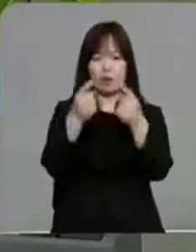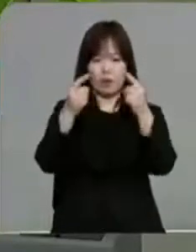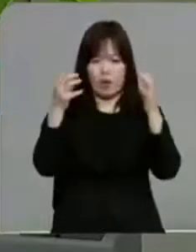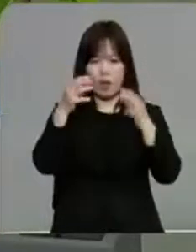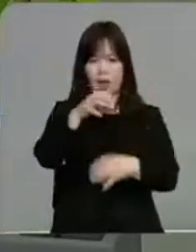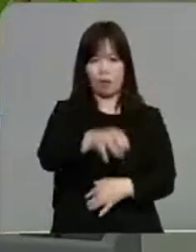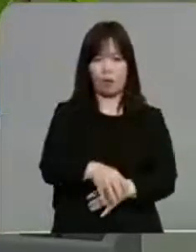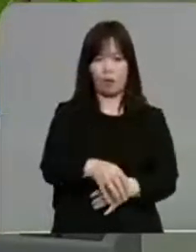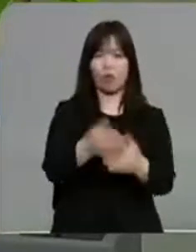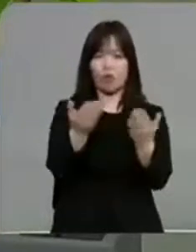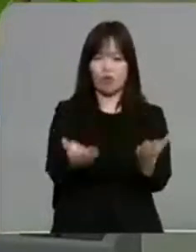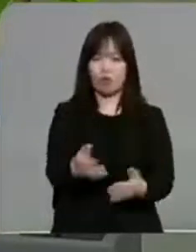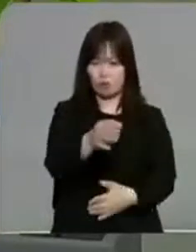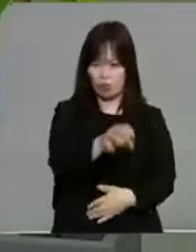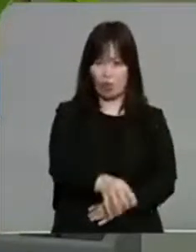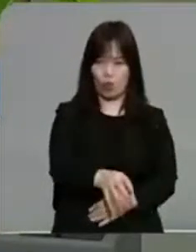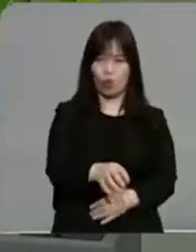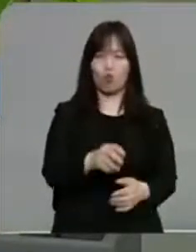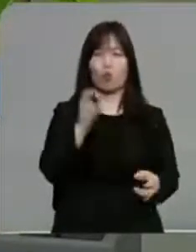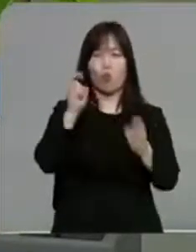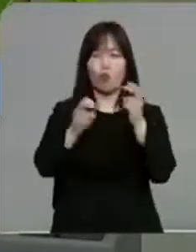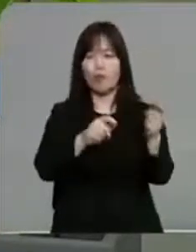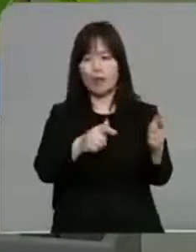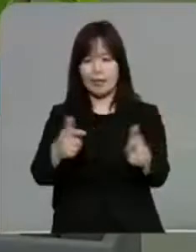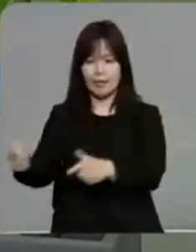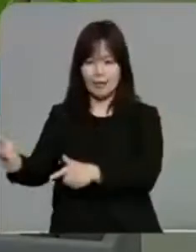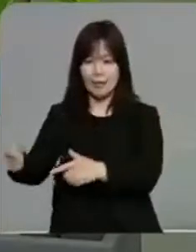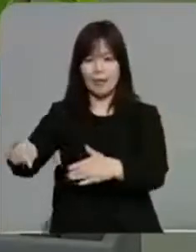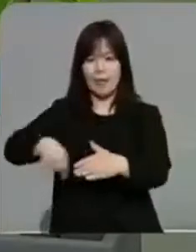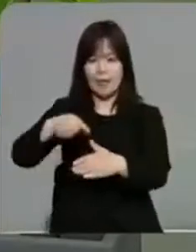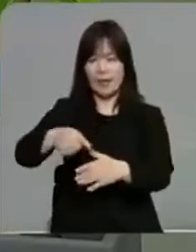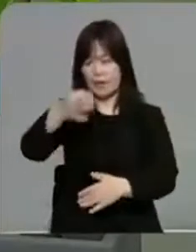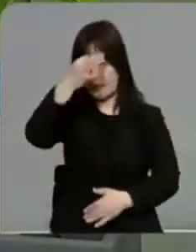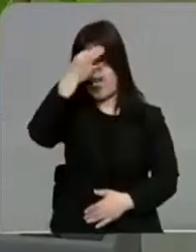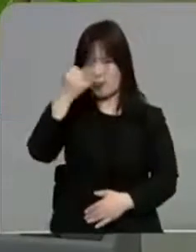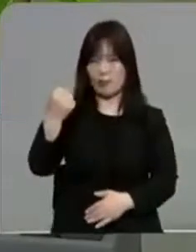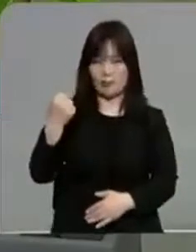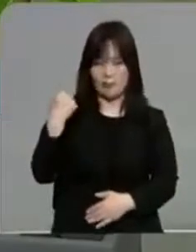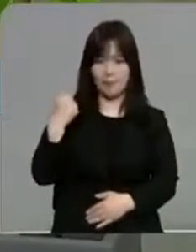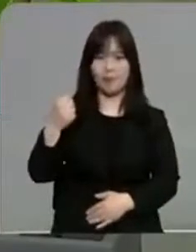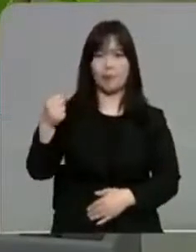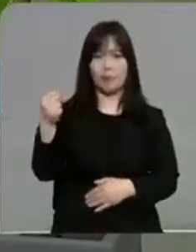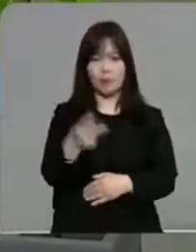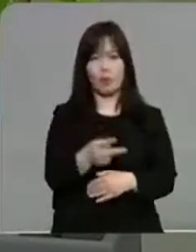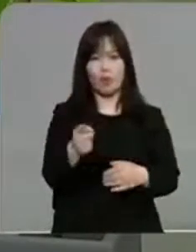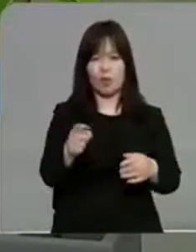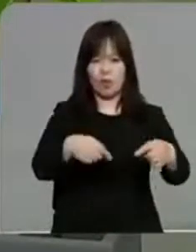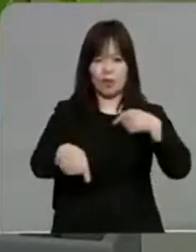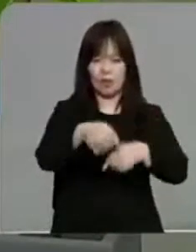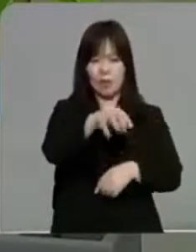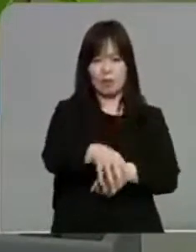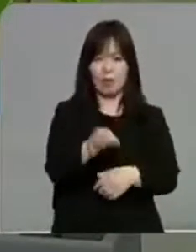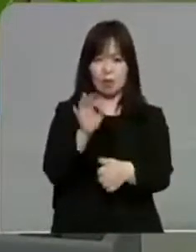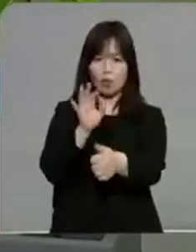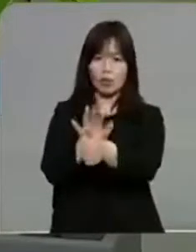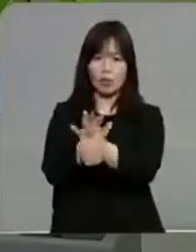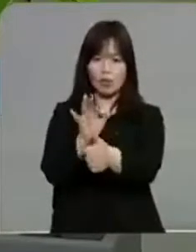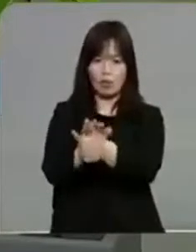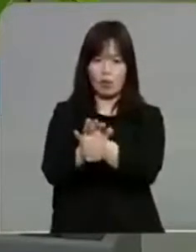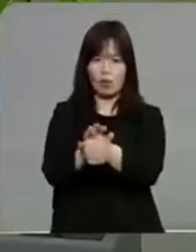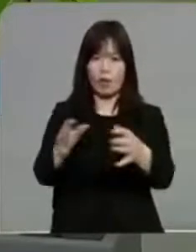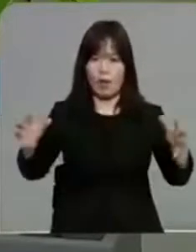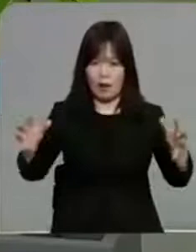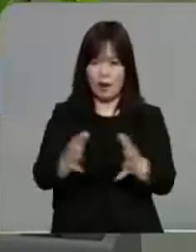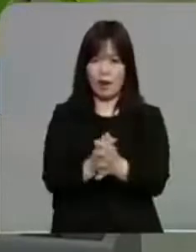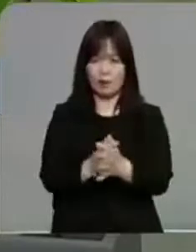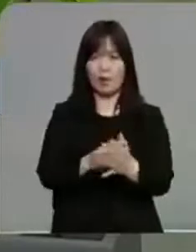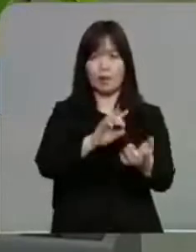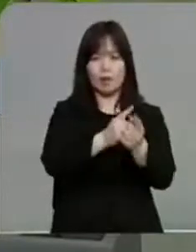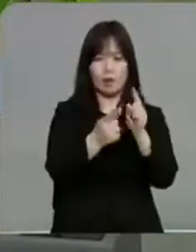시설 산업체의 기술력 행정에서 자금을 지원해서 산학관클러스트